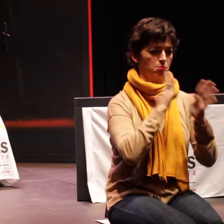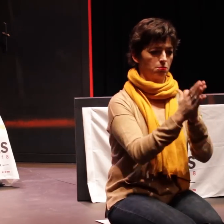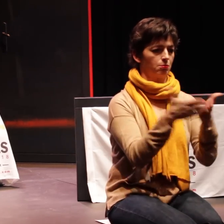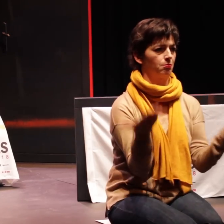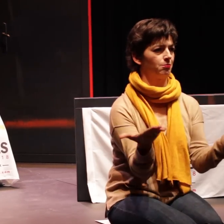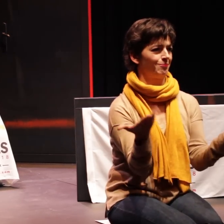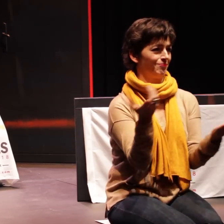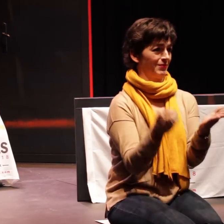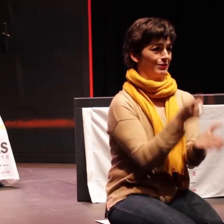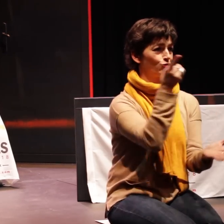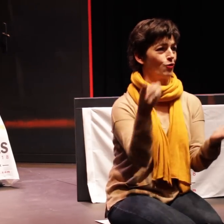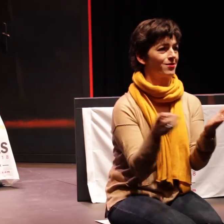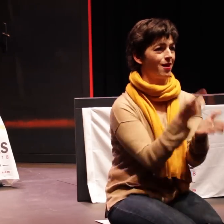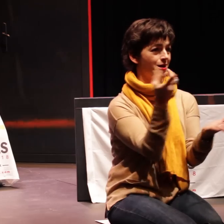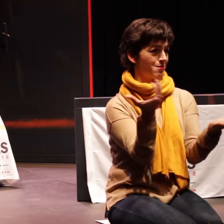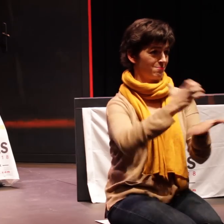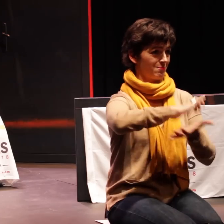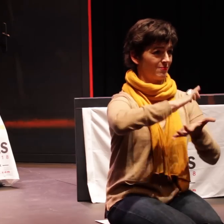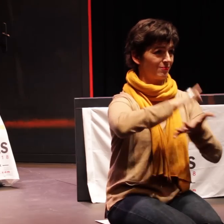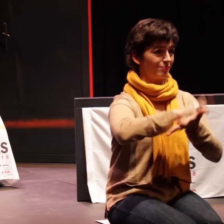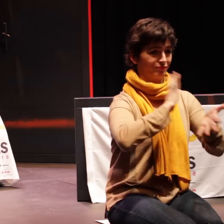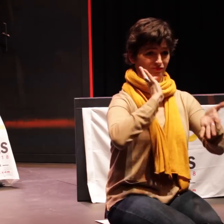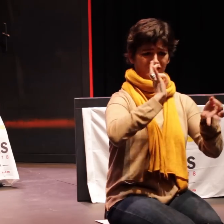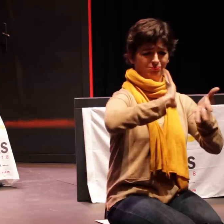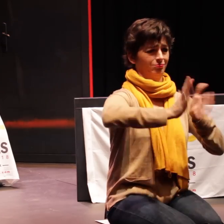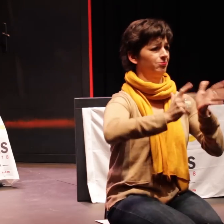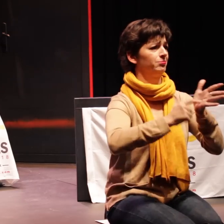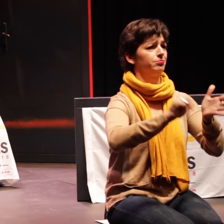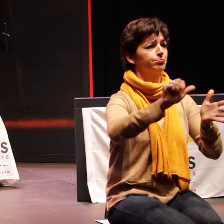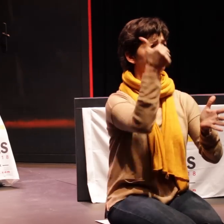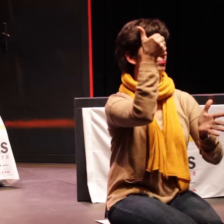Et nous avons également édités des dictionnaires de la langue des signes, donc des dictionnaires bilingues.